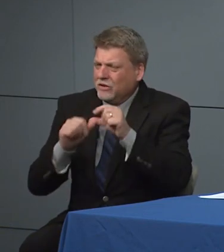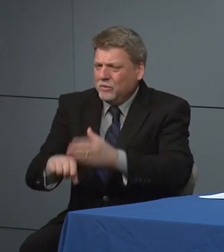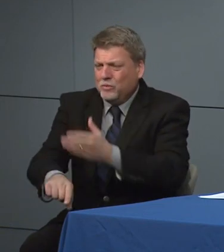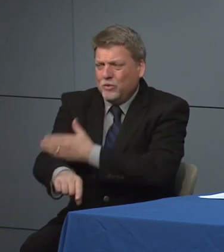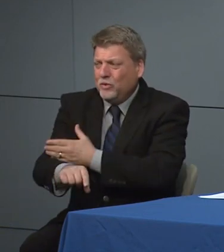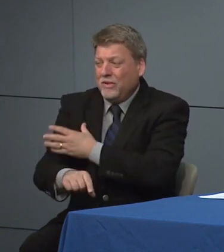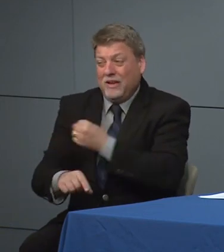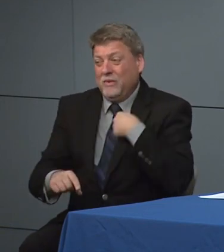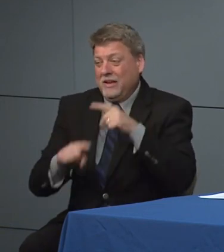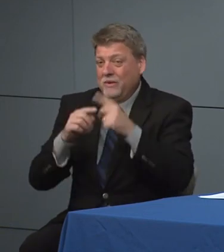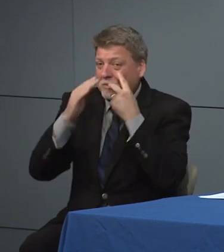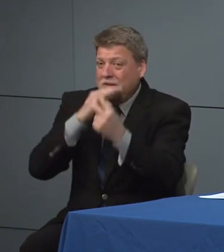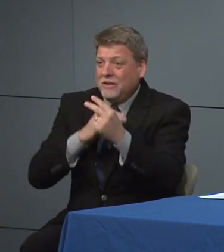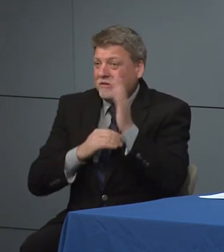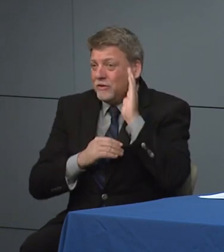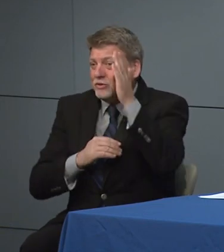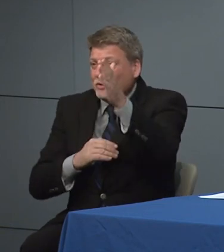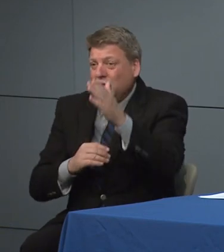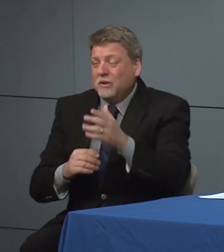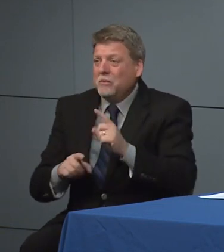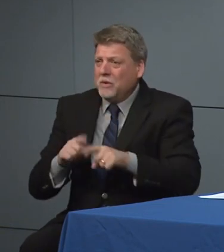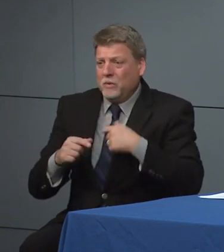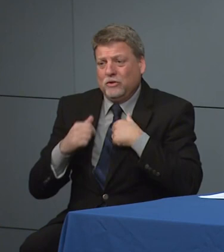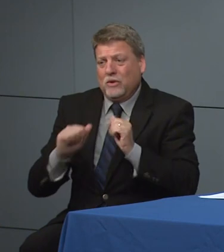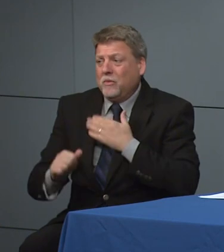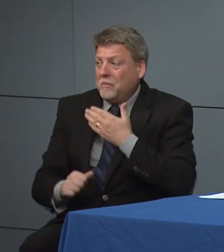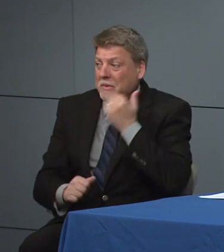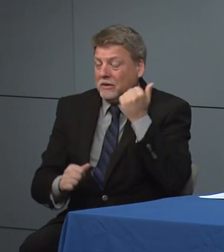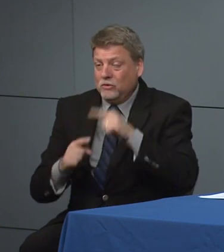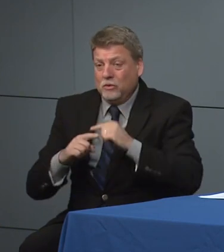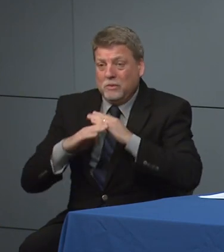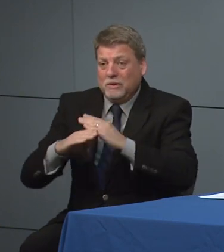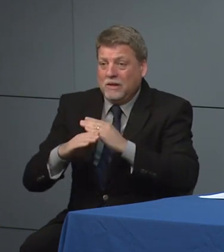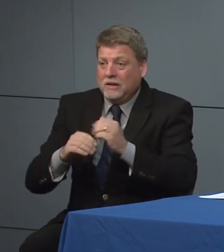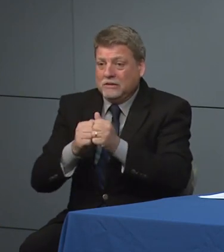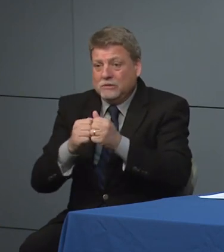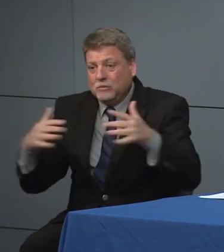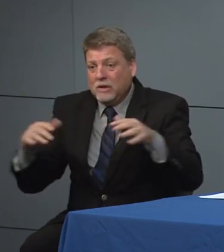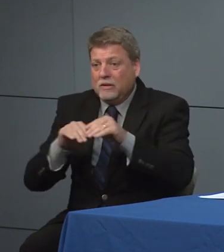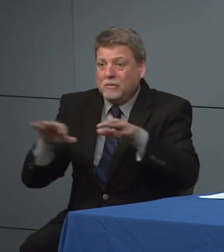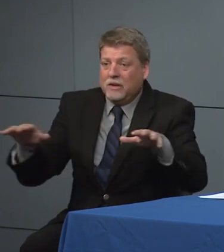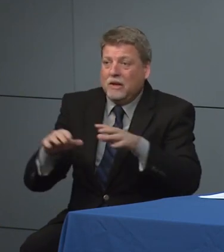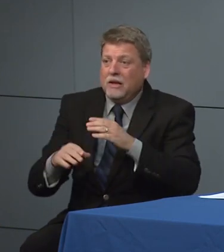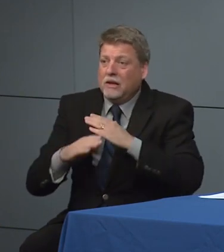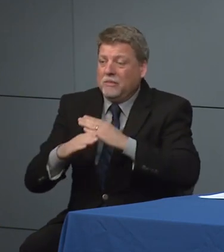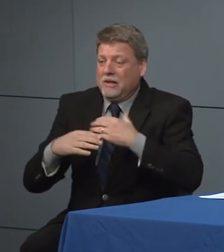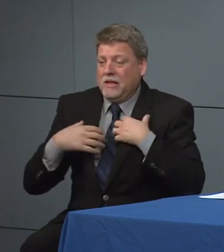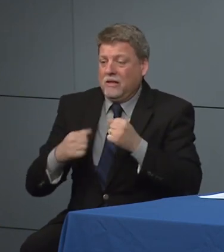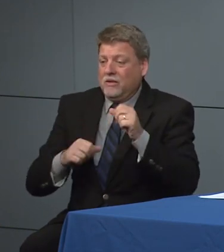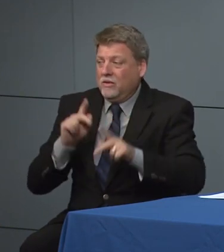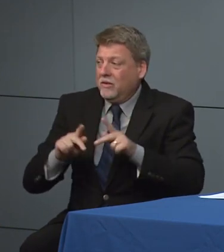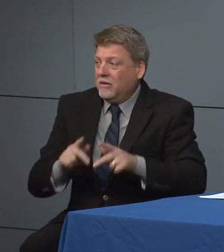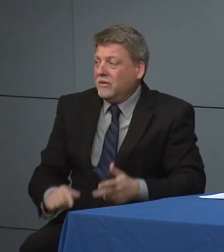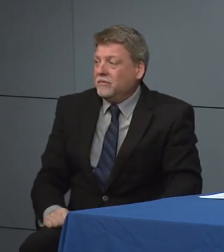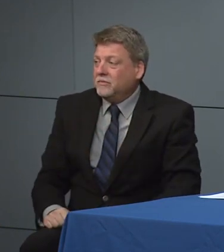mejorando mejorando, es difícil sabes futuro, y tratamos de ser proactivos para proteger la salud. La los habitantes de